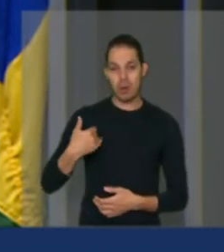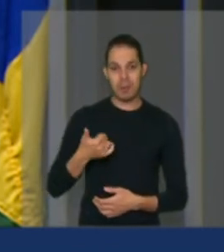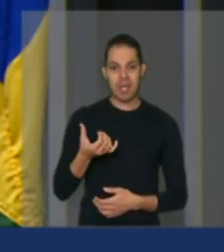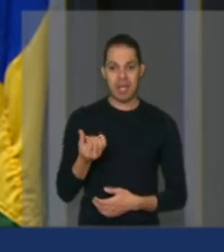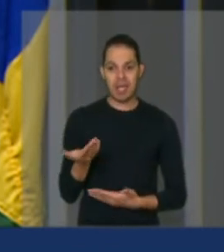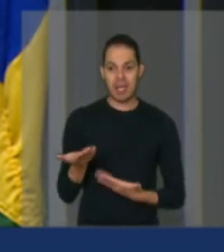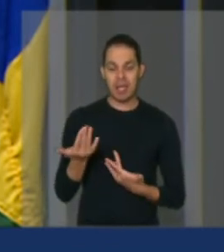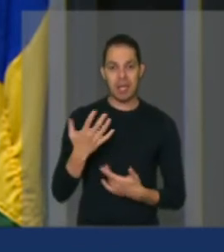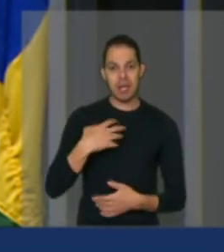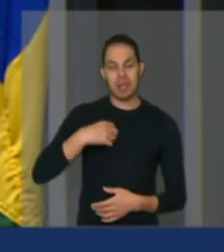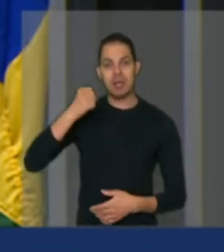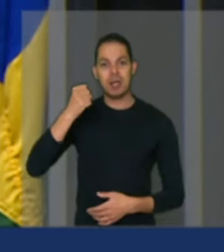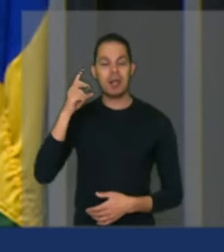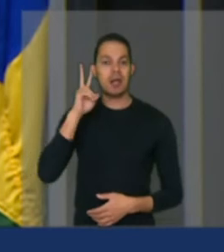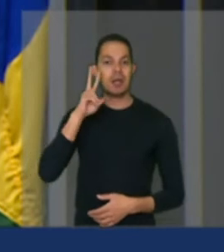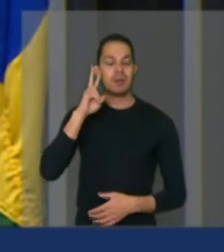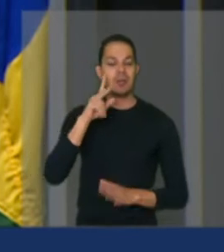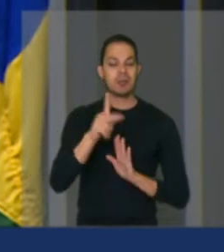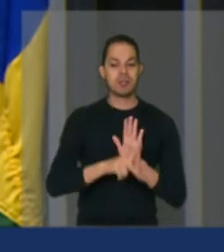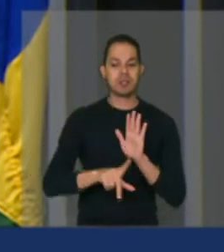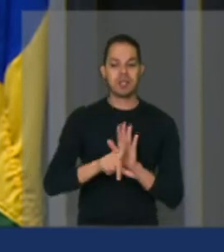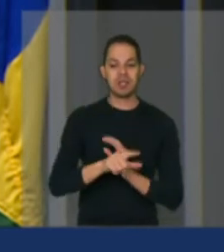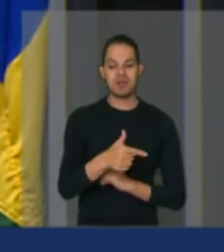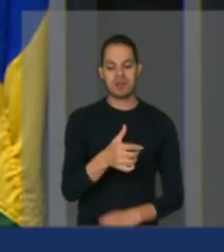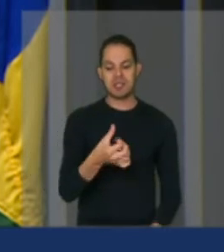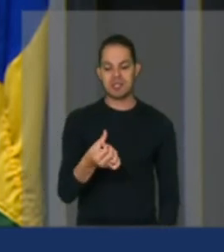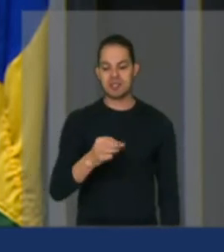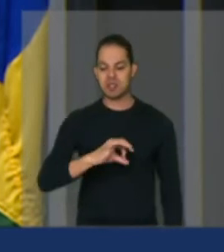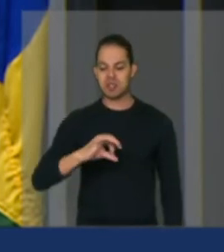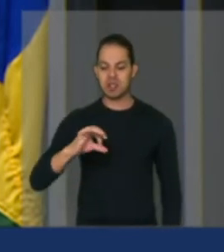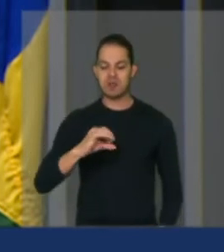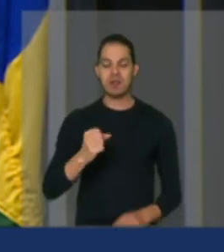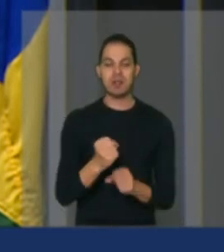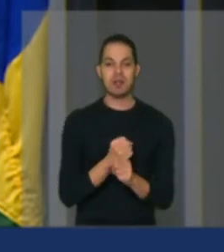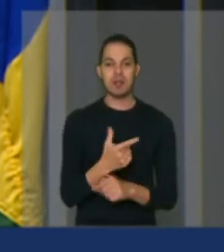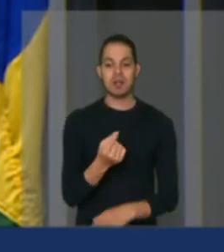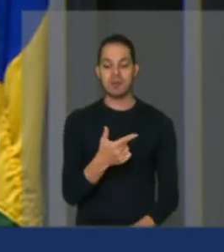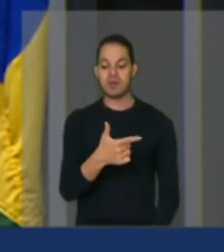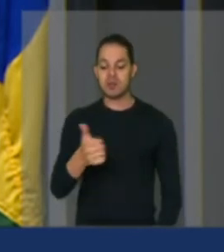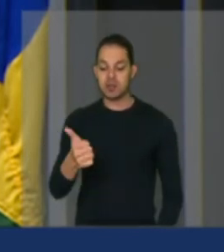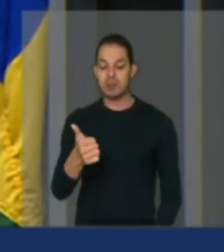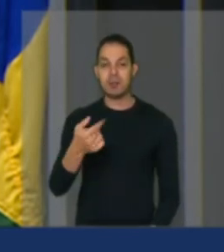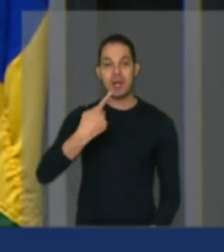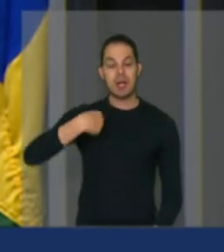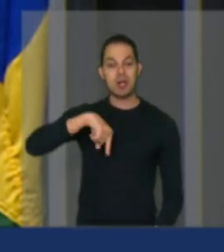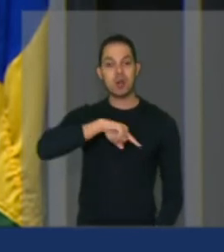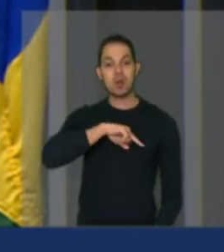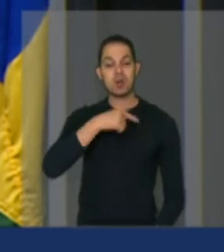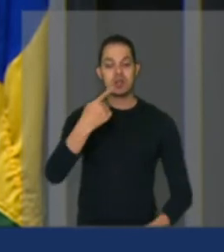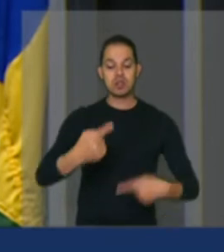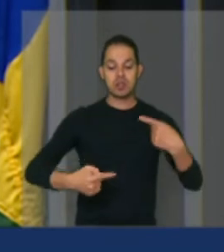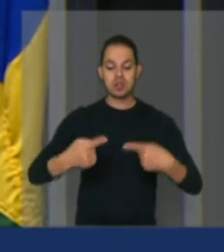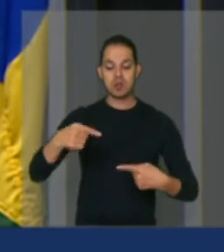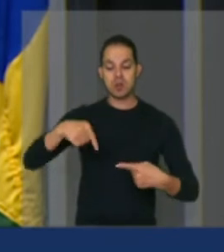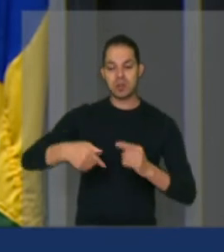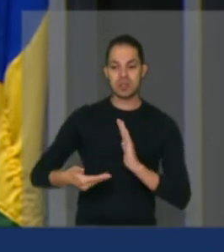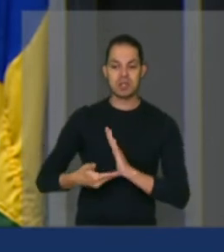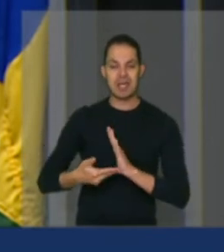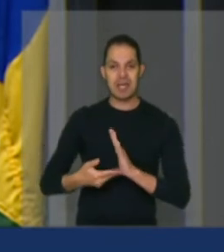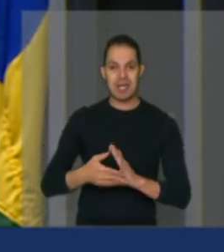SITUAÇÃO ME LEVOU A UM PROJETO DE LEI 2699/21, PARA QUE POSSAMOS COLOCAR EM DISCUSSÃO AQUI NA CASA NÃO A CENSURA, DE FORMA ALGUMA, MAS, PARA QUE A GENTE POSSA